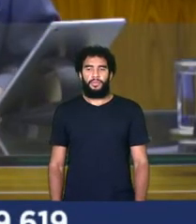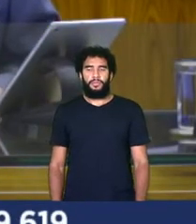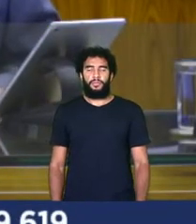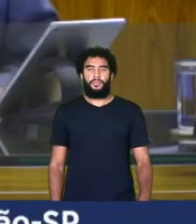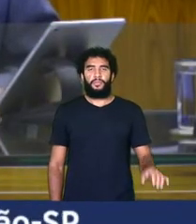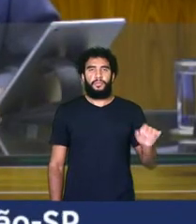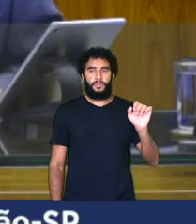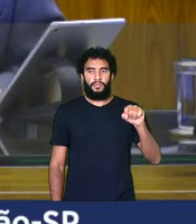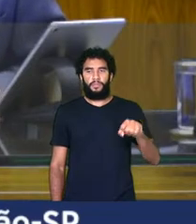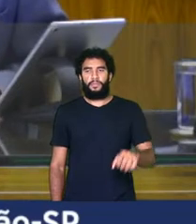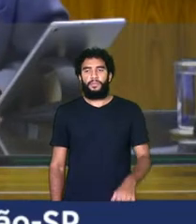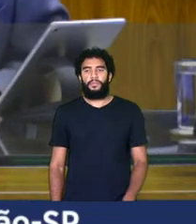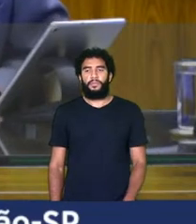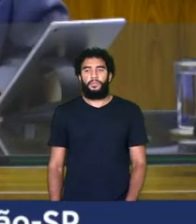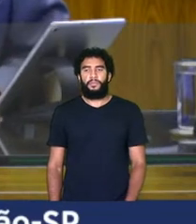NA VOZ DO BRASIL. -- [PRESIDENTE]: SERÁ